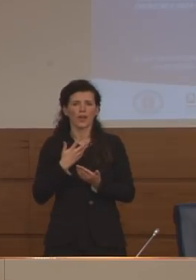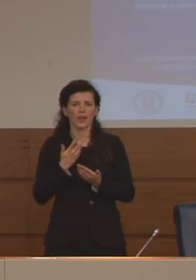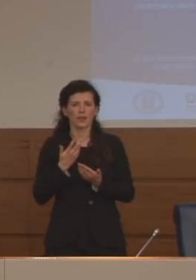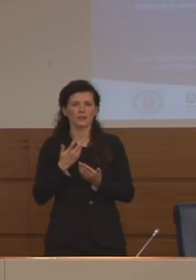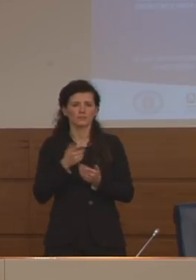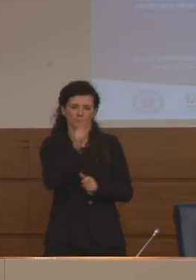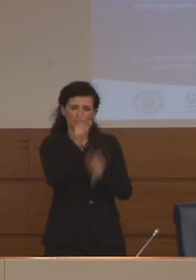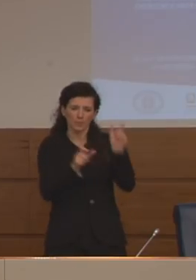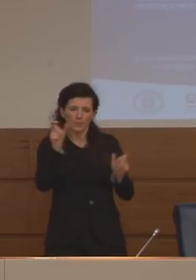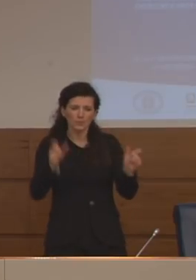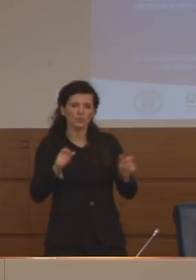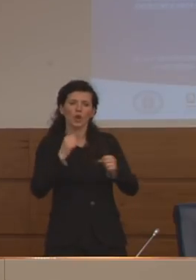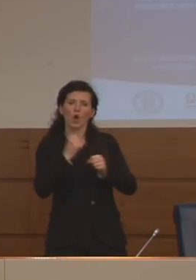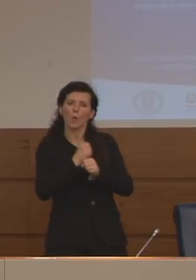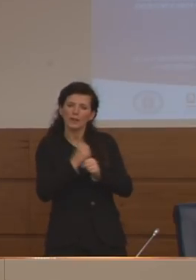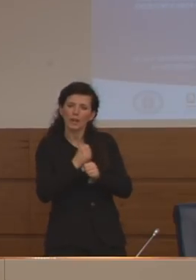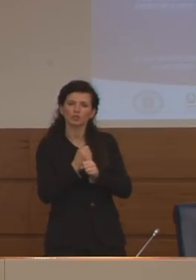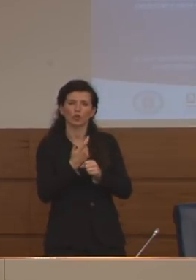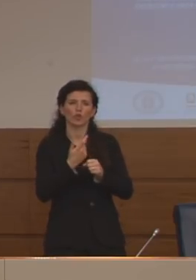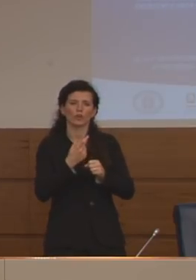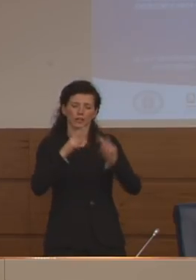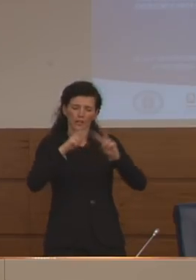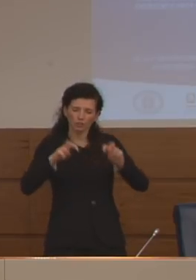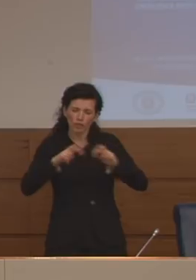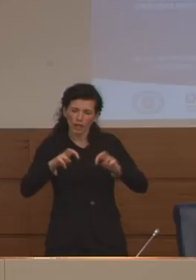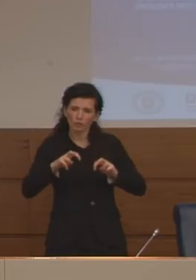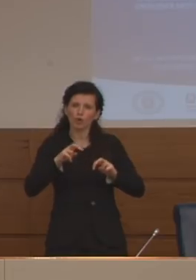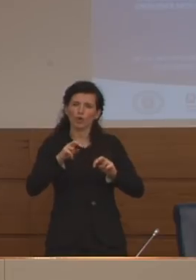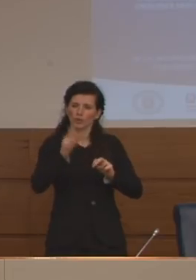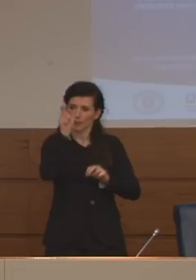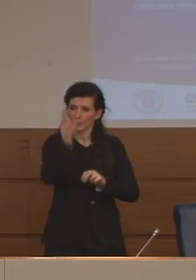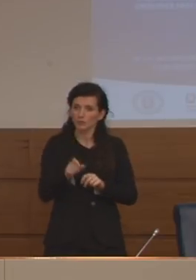e ricercatori in tutta Italia. Perché questo sforzo comune effettivamente può